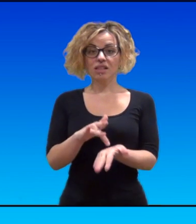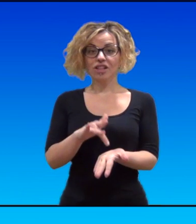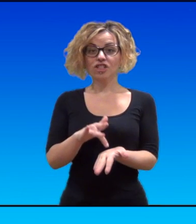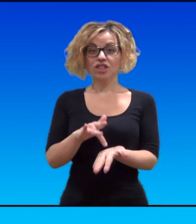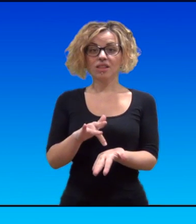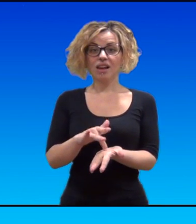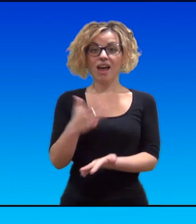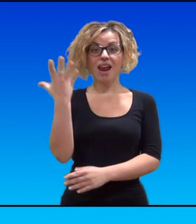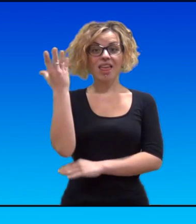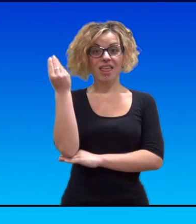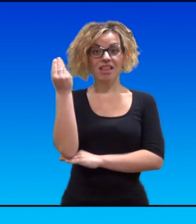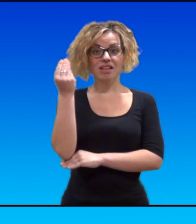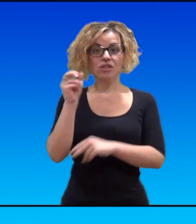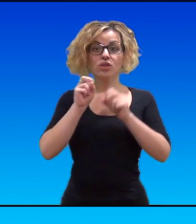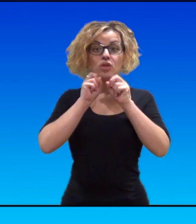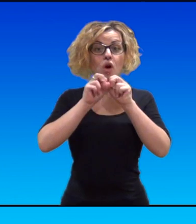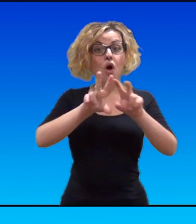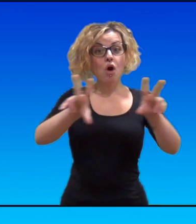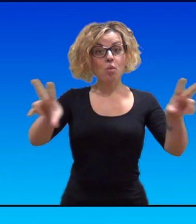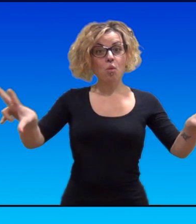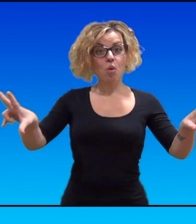La Sede Centrale ENS comunica